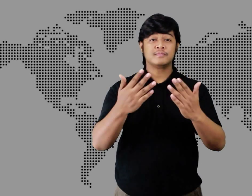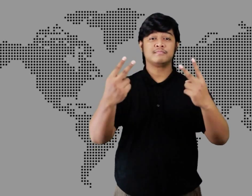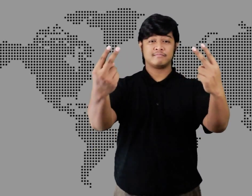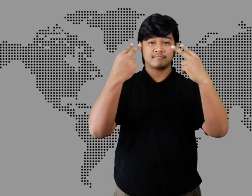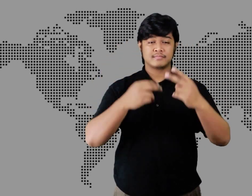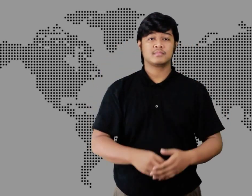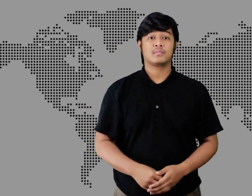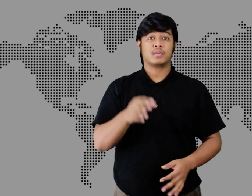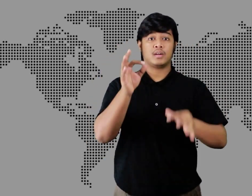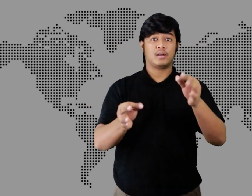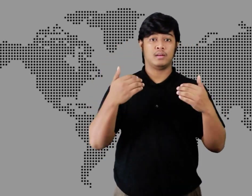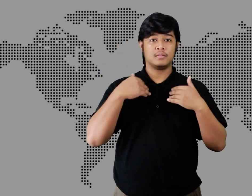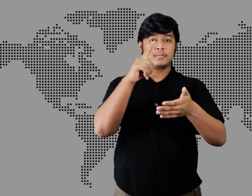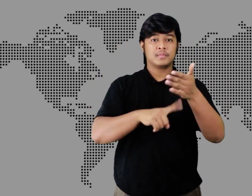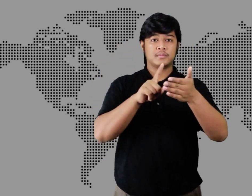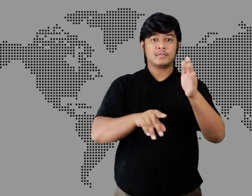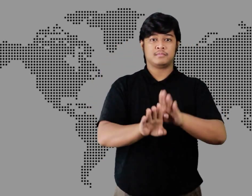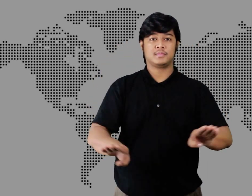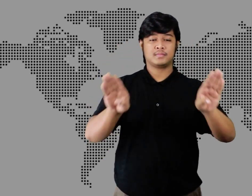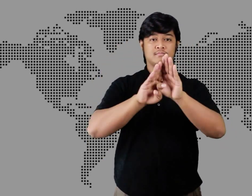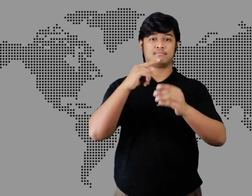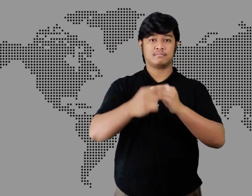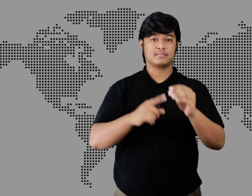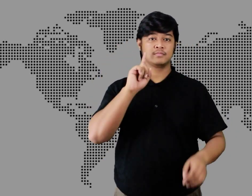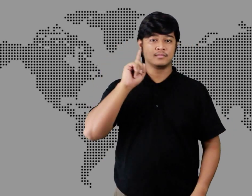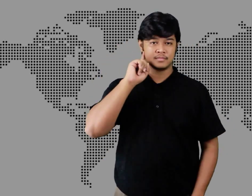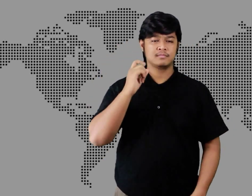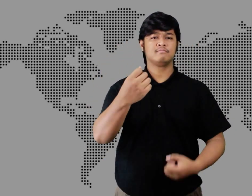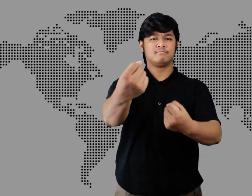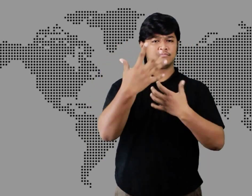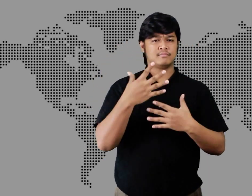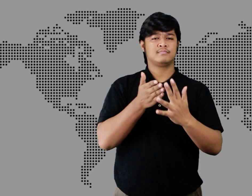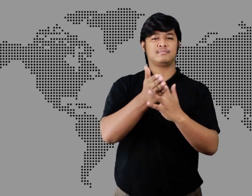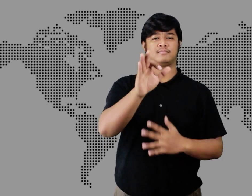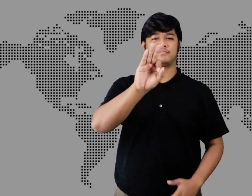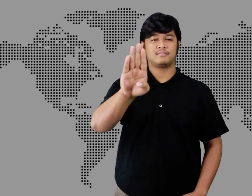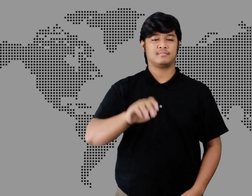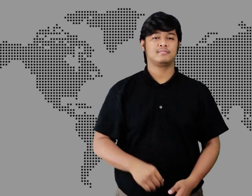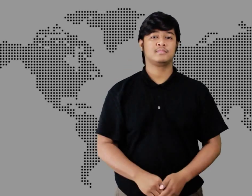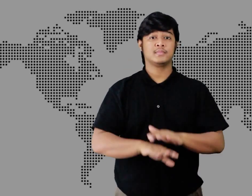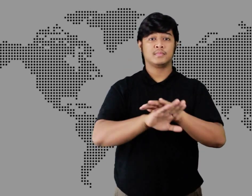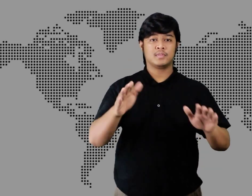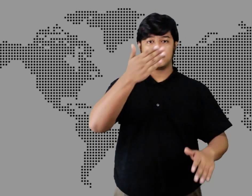Terima kasih kerana menonton. Jika anda mempunyai sebarang berita mengenai orang Pekak. Maklumkanlah kami melalui Facebook..